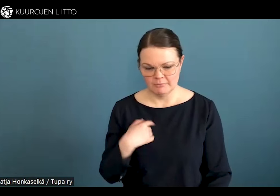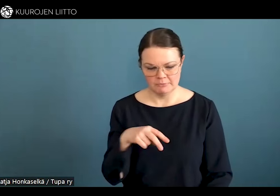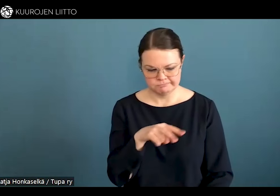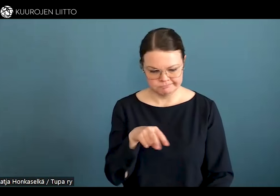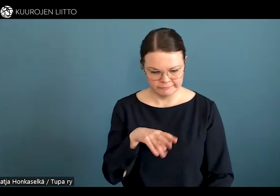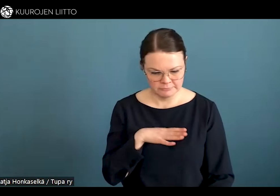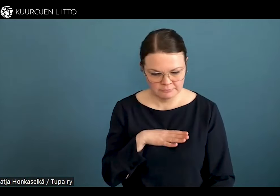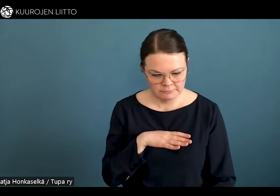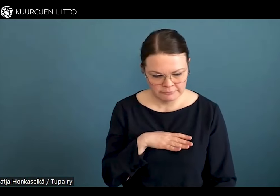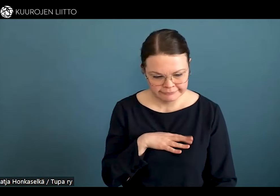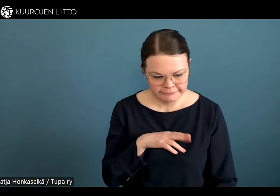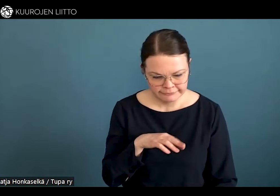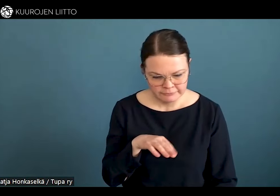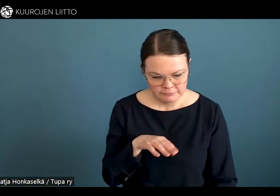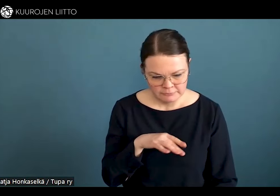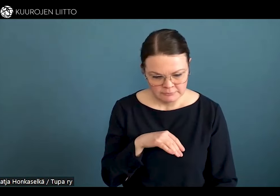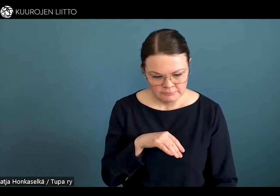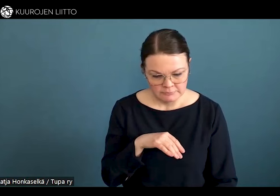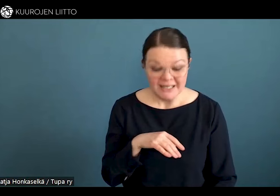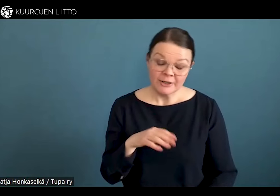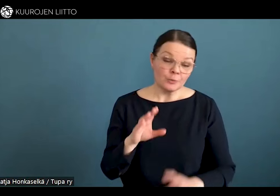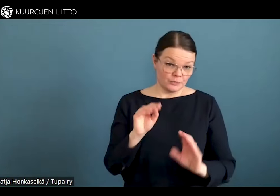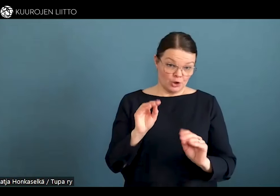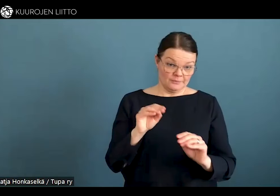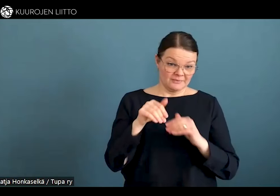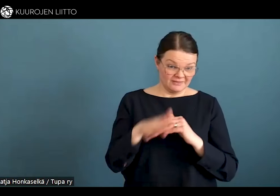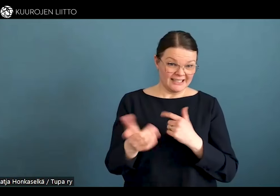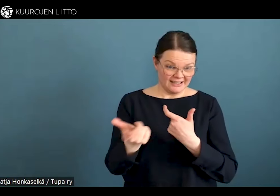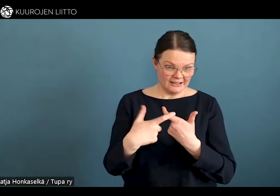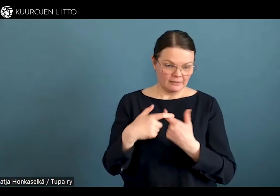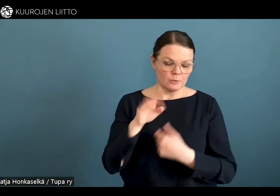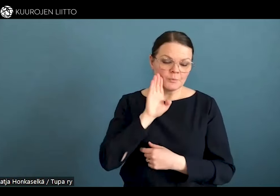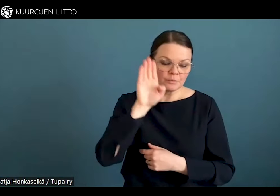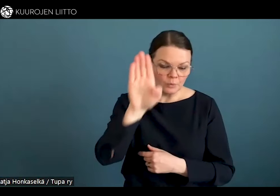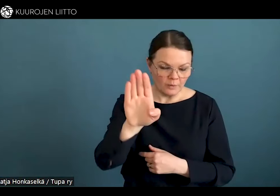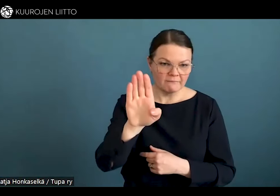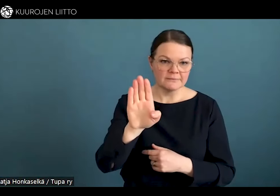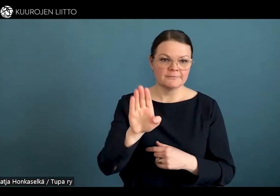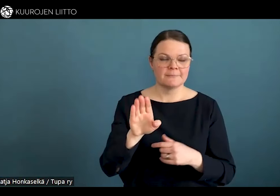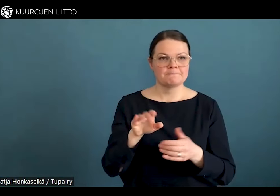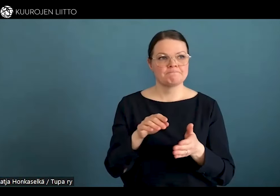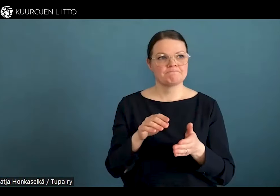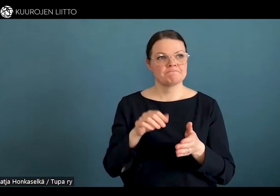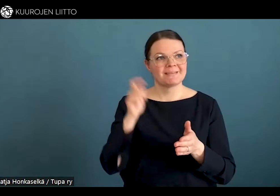Vieläköhän oli jotain... Joo, tulevaisuudesta vielä sen verran, -